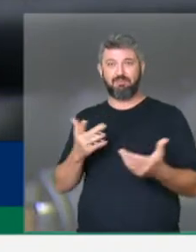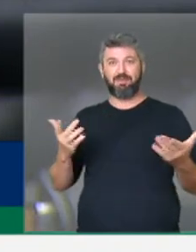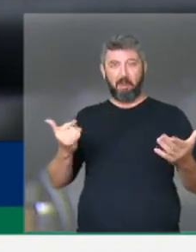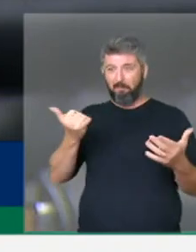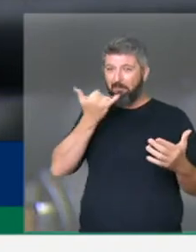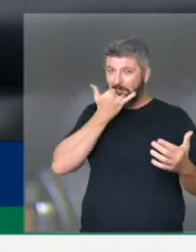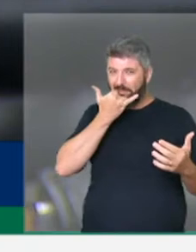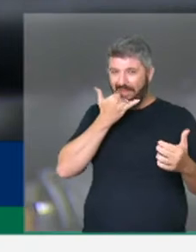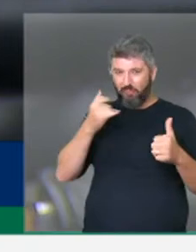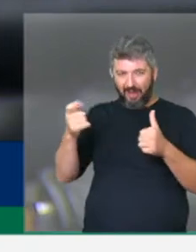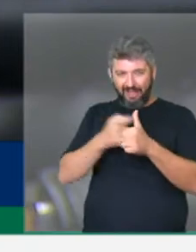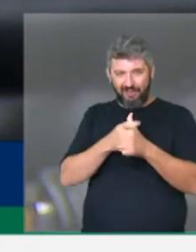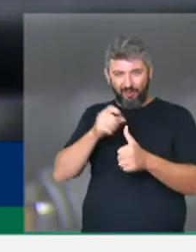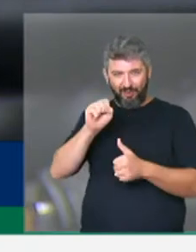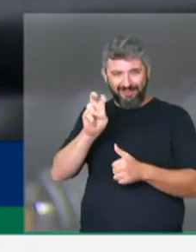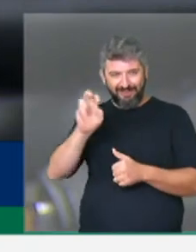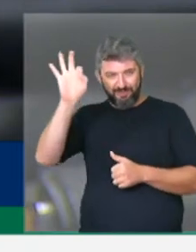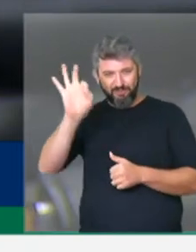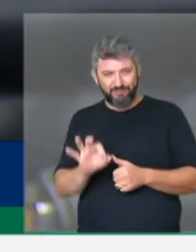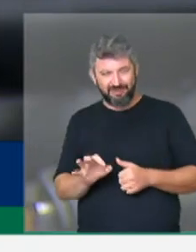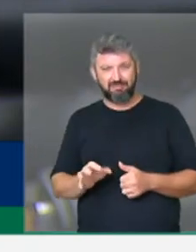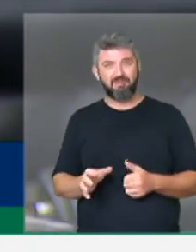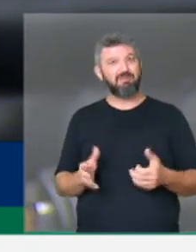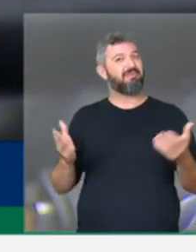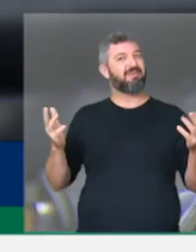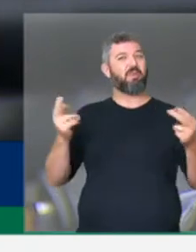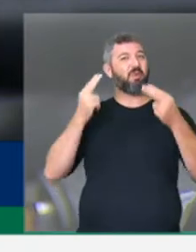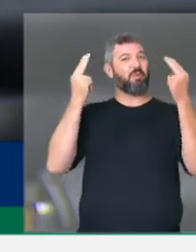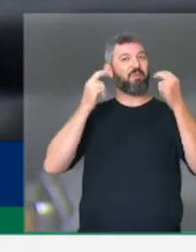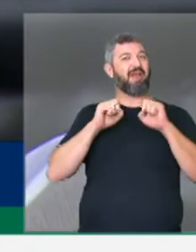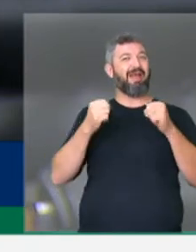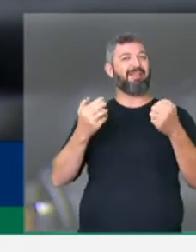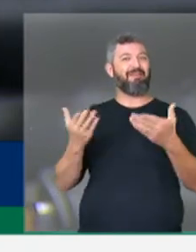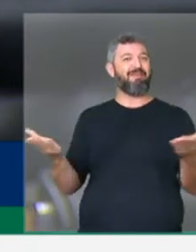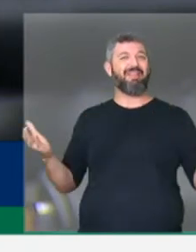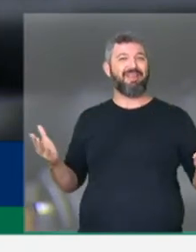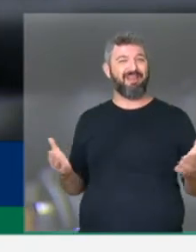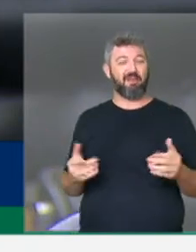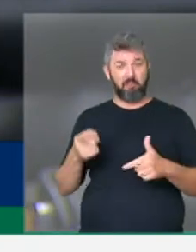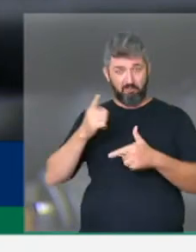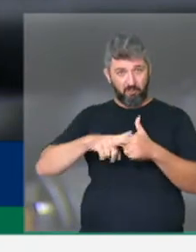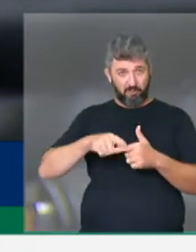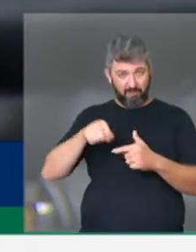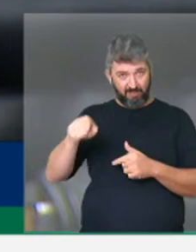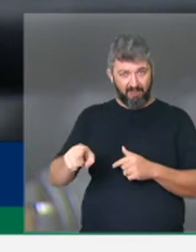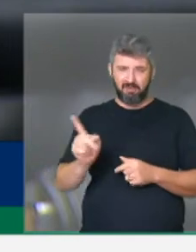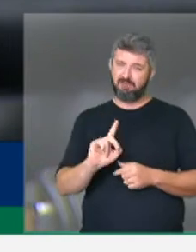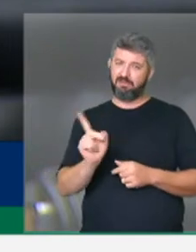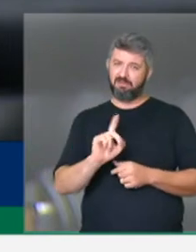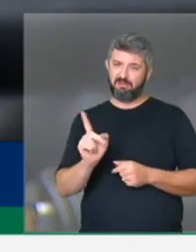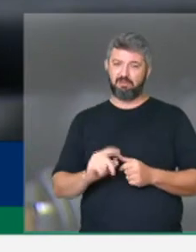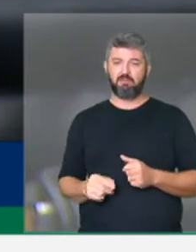A ECONOMIA NORDESTINA E NÓS TODOS QUE SOMOS NORDESTINOS SABEMOS DAS DESIGUALDADES REGIONAIS MAS ISSO PRECISARIA SER MELHOR EQUILIBRADO DEPUTADO DANILO, DEVERIA SER